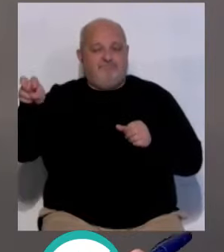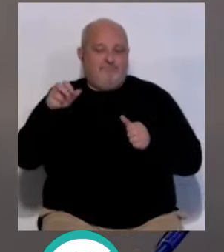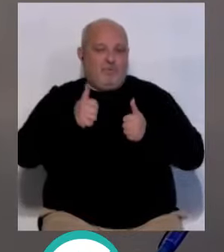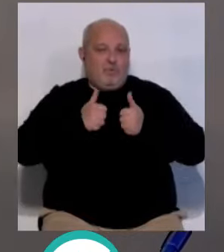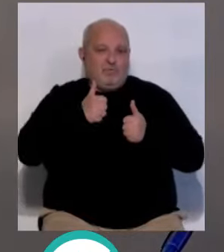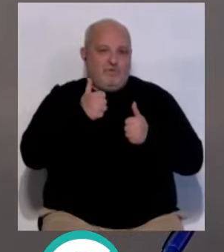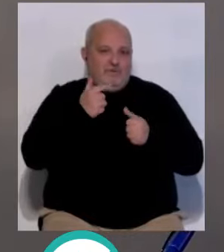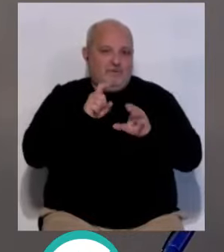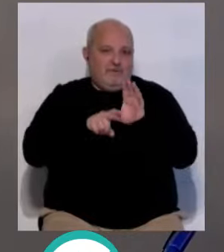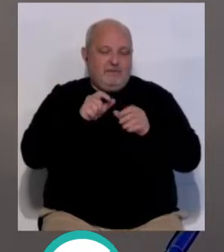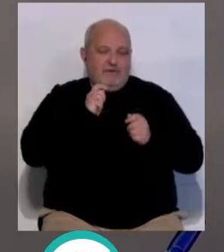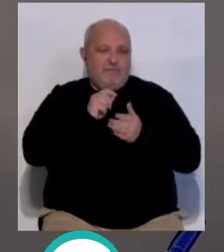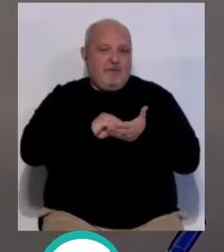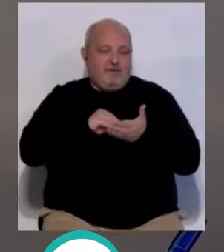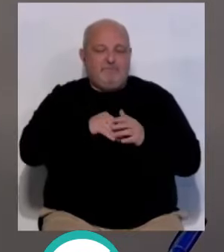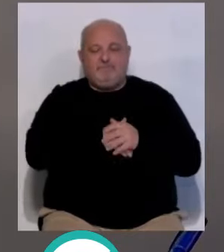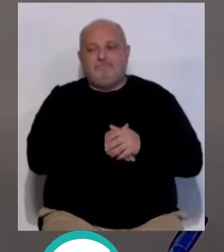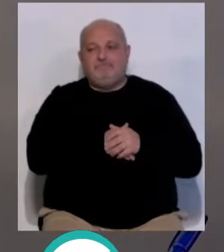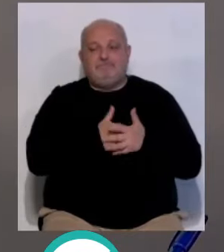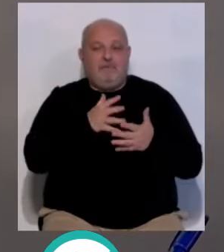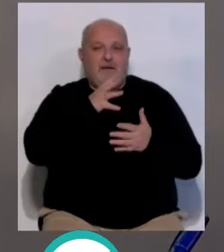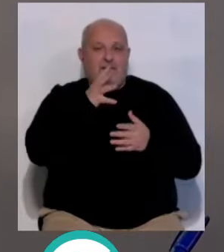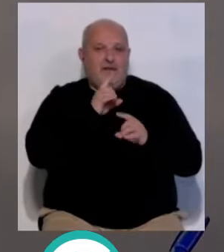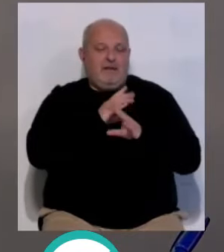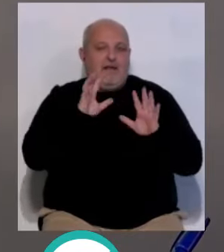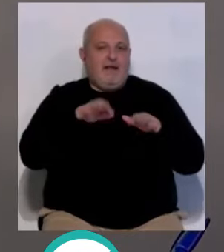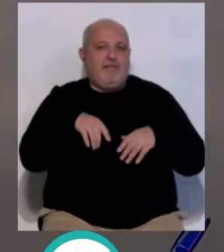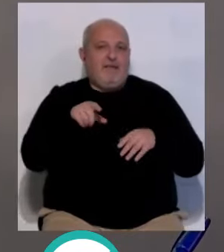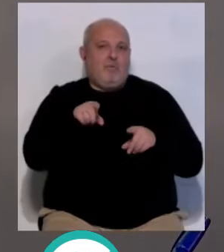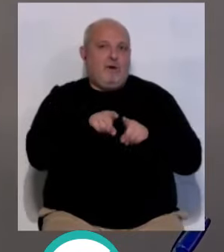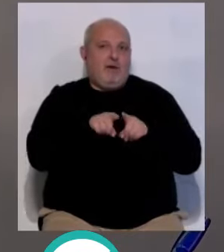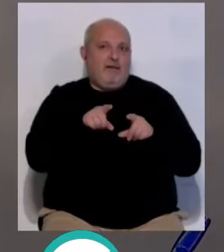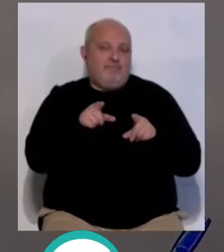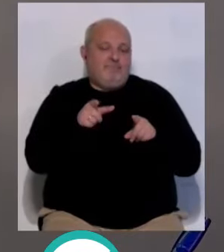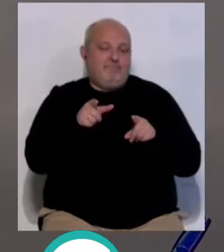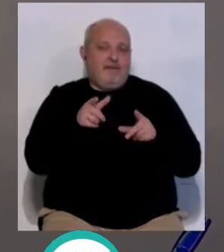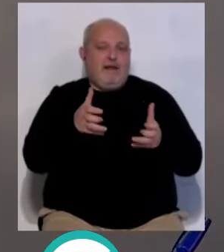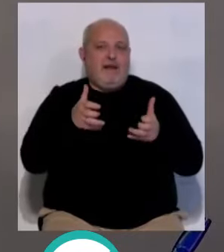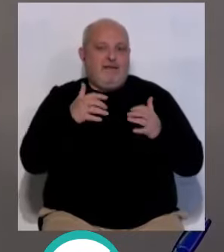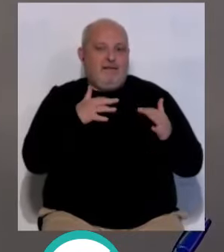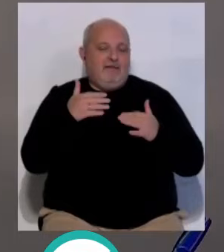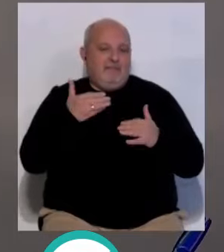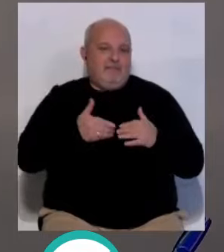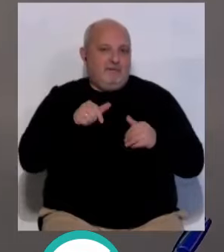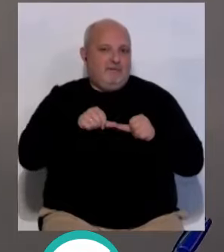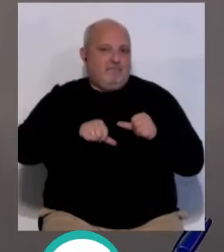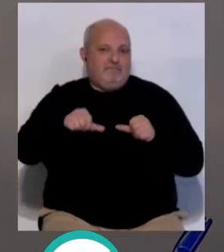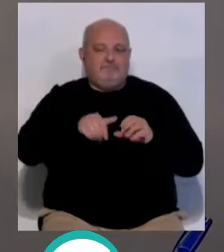bueno por una buena causa y que el cad eh gane partido empieza a ganar partido que lo importante